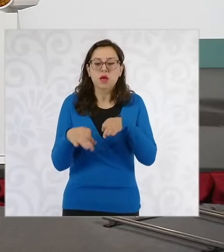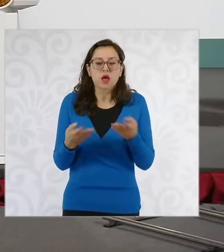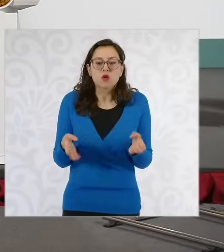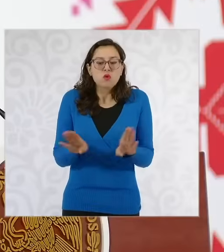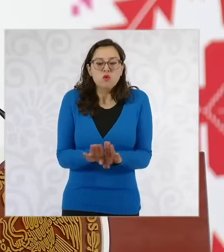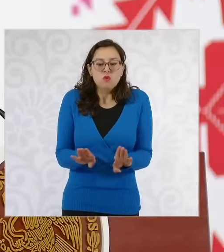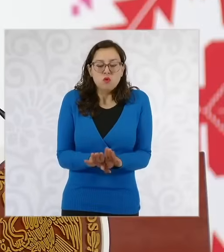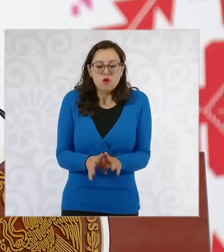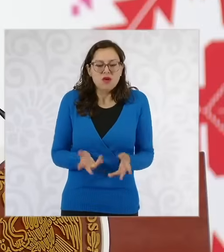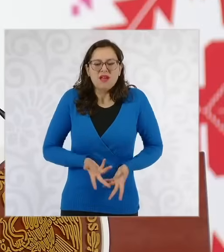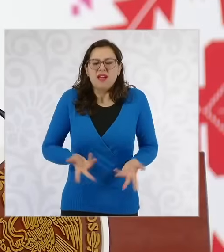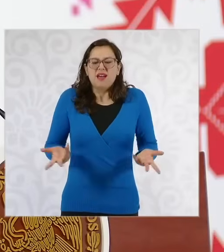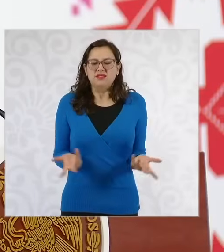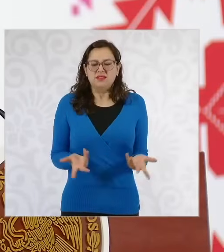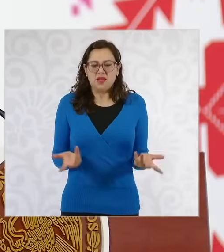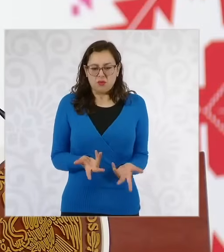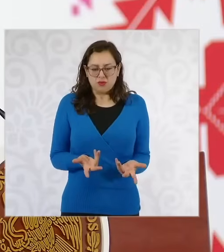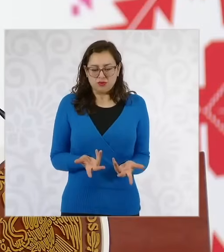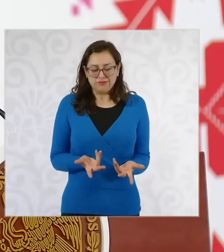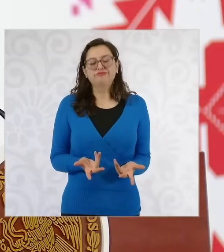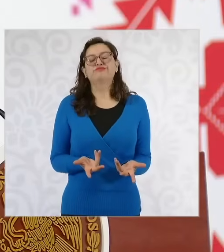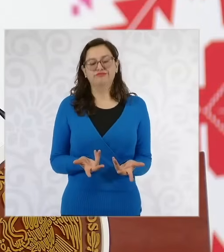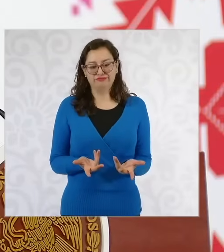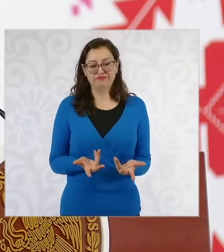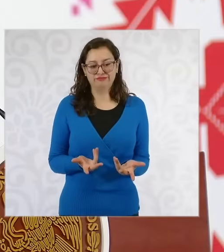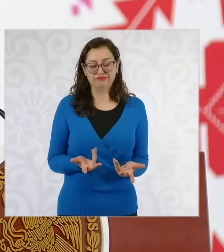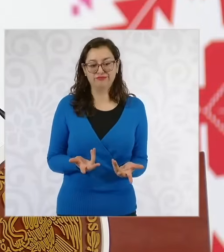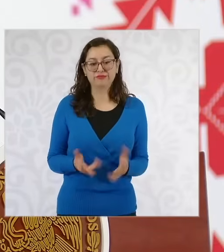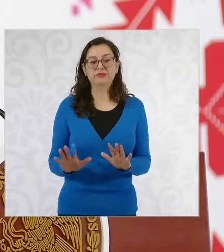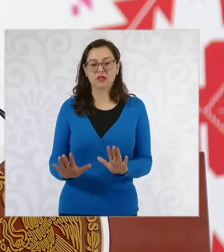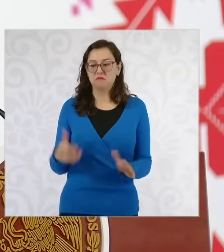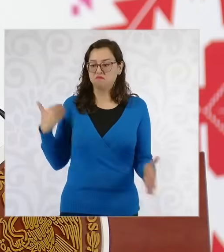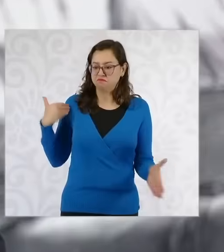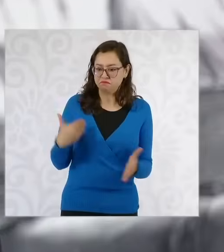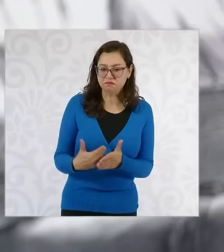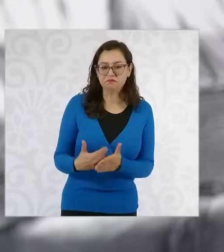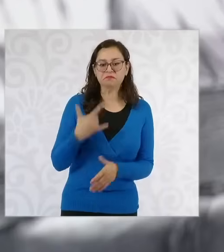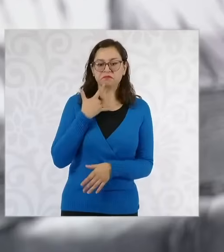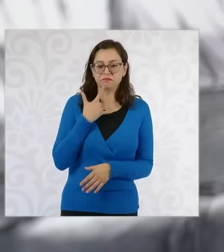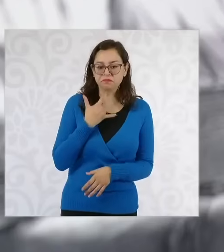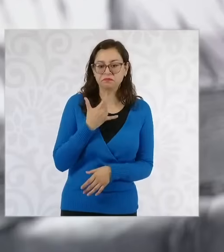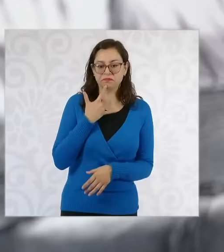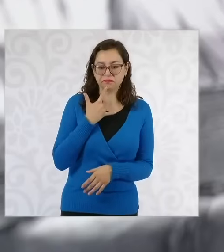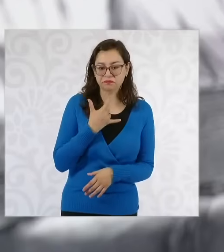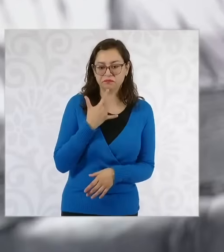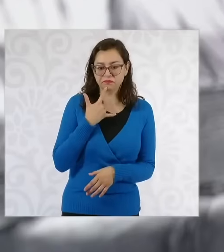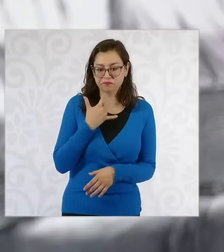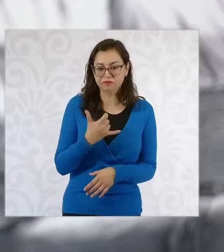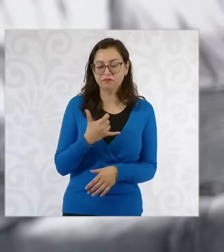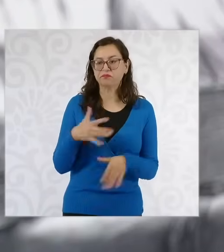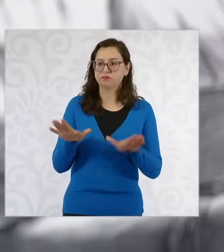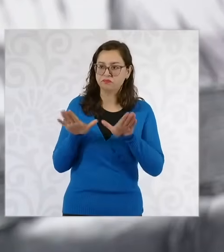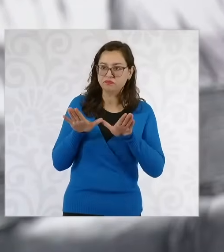mexicana se ha sumado al esfuerzo de forma activa de la Industria del transporte aéreo comercial y